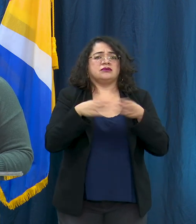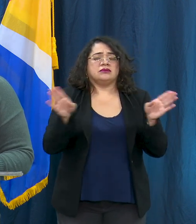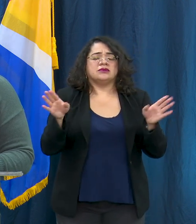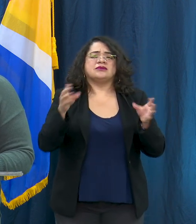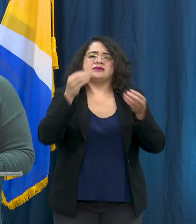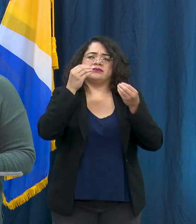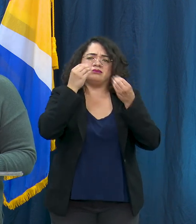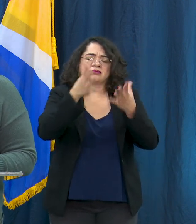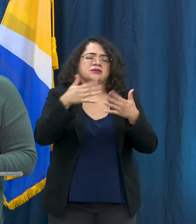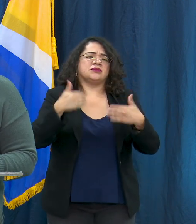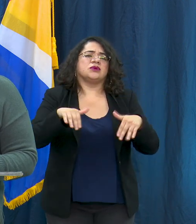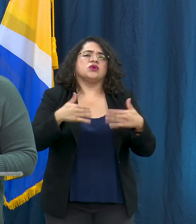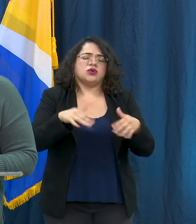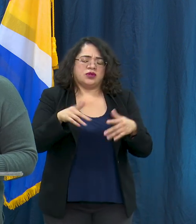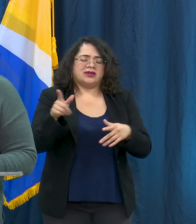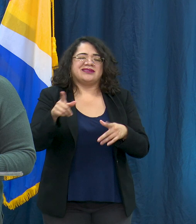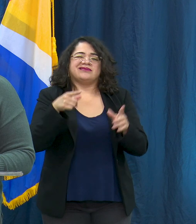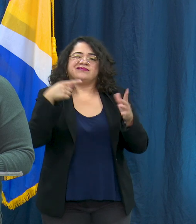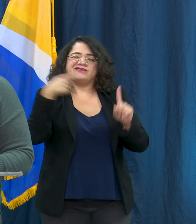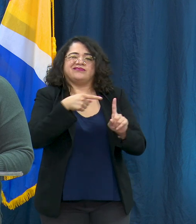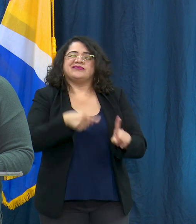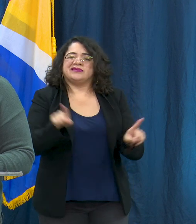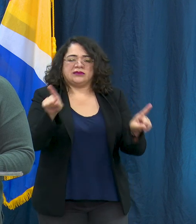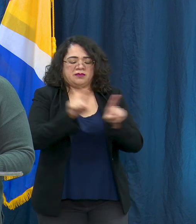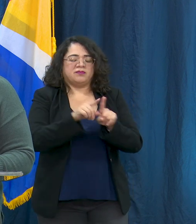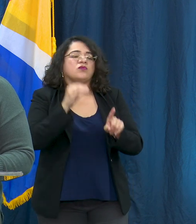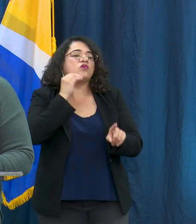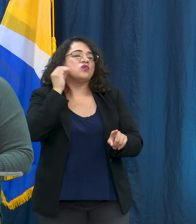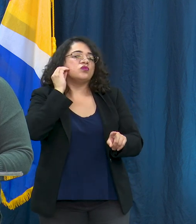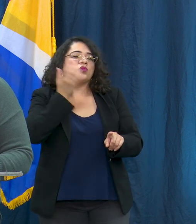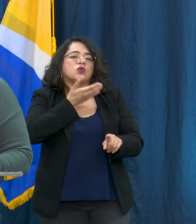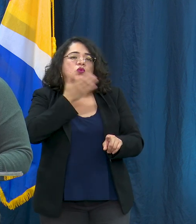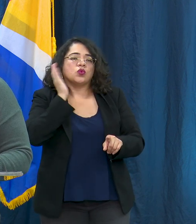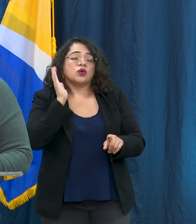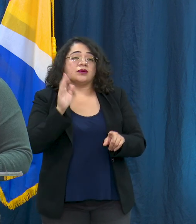de san parados que reales ahmo's nuestro Requin toad el pasado venti tres dinero